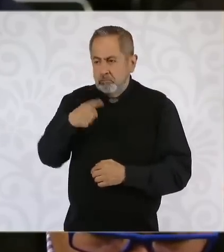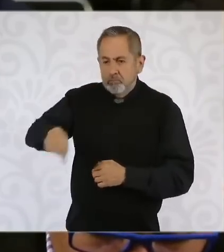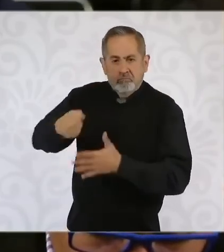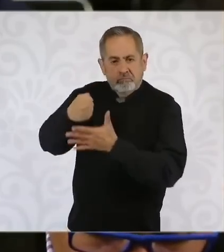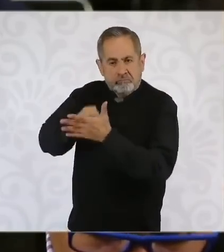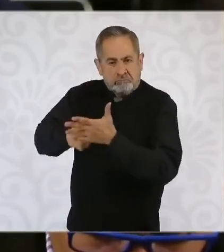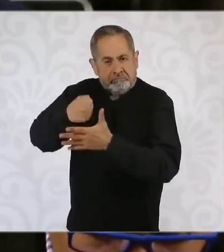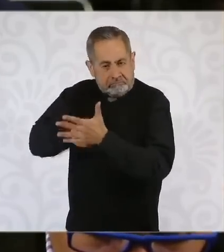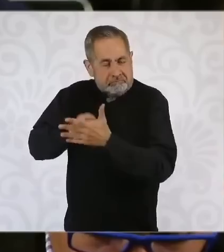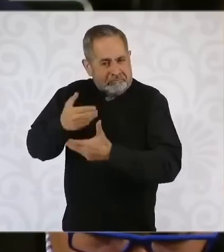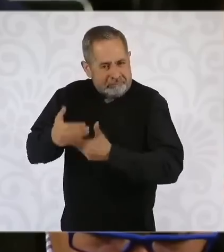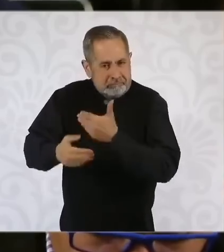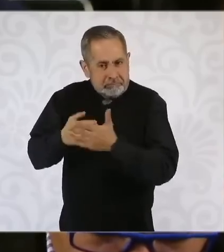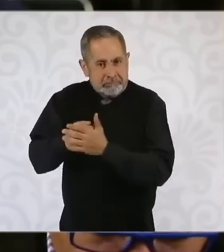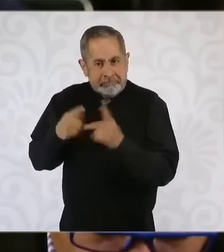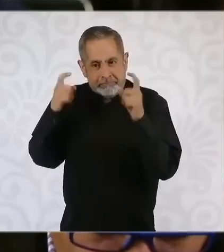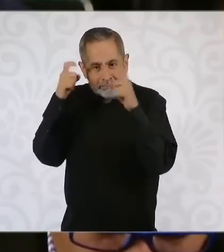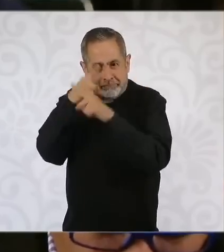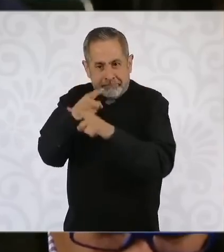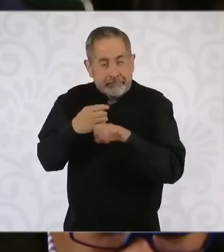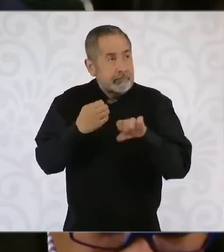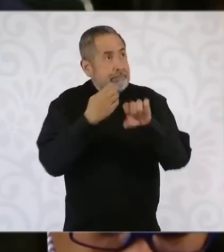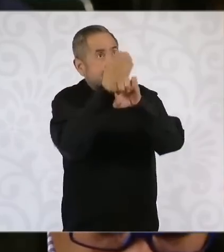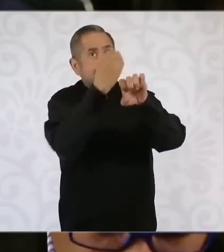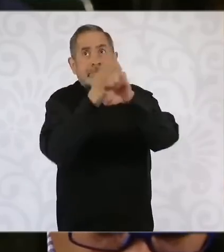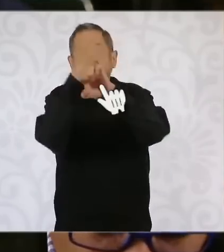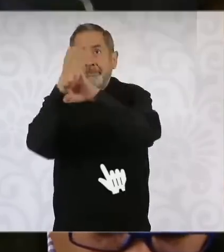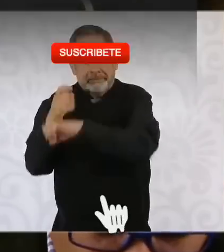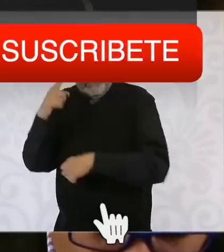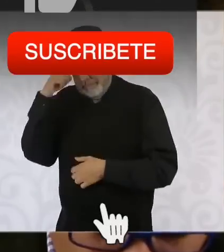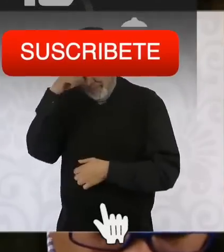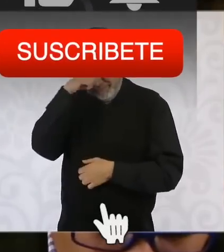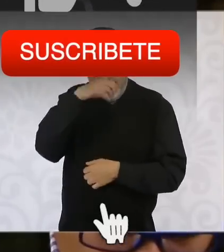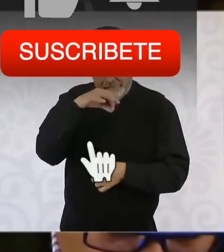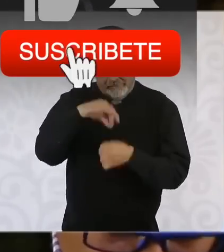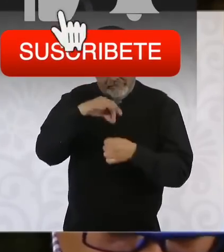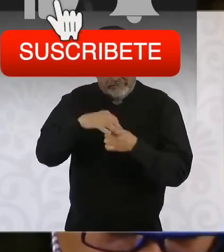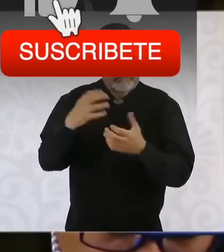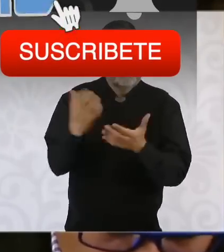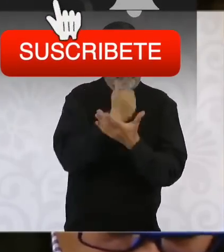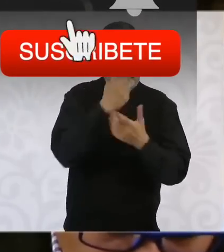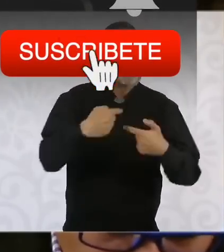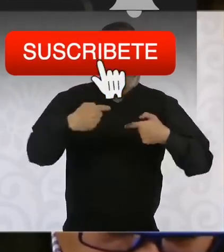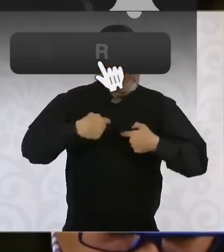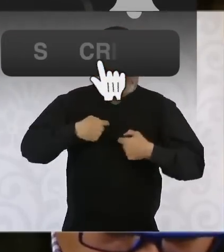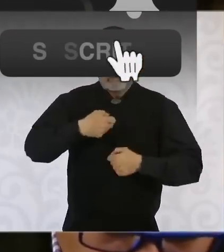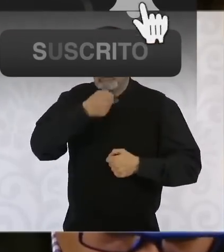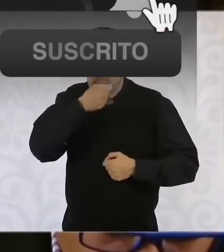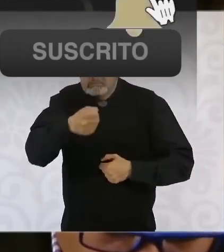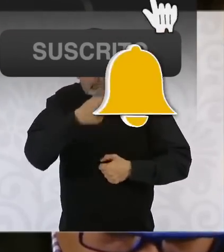difícil entrar a algunos estados eh Bueno a mí me tocaba reportear Sonora y Sonora fue uno de